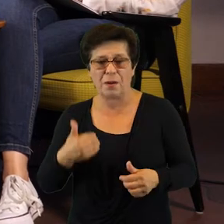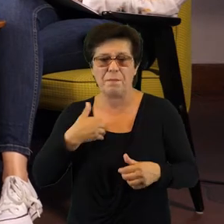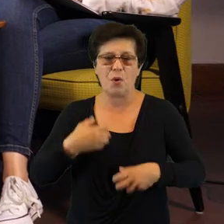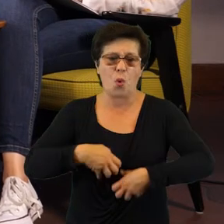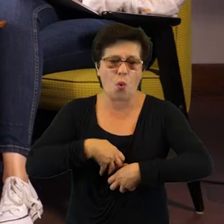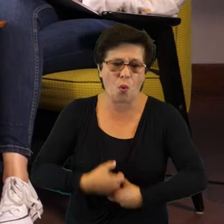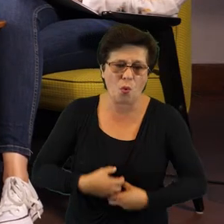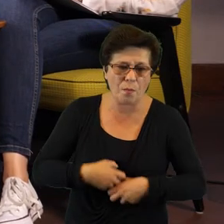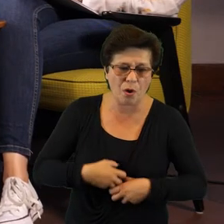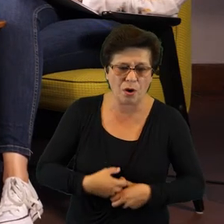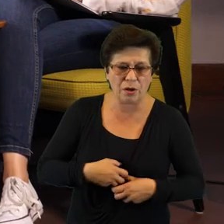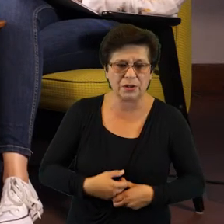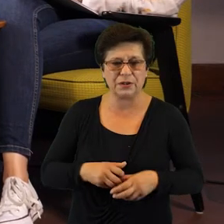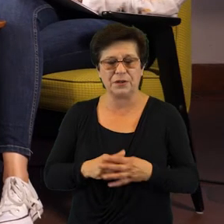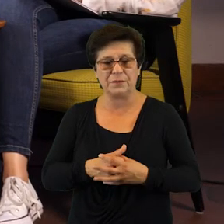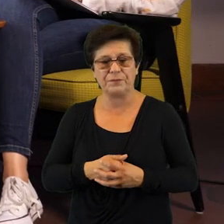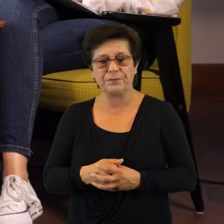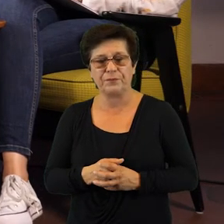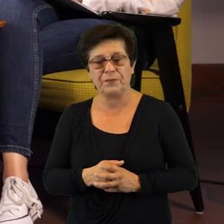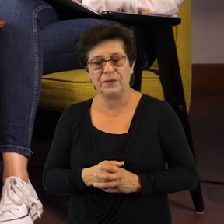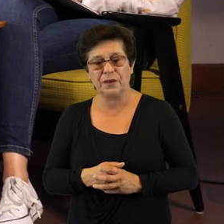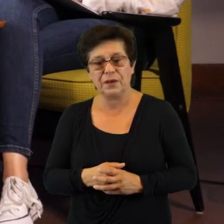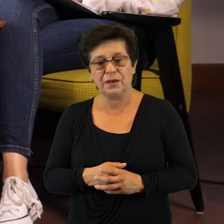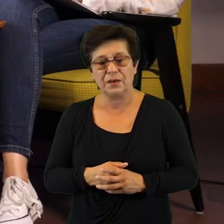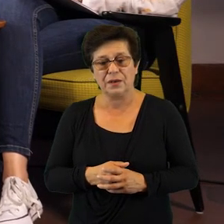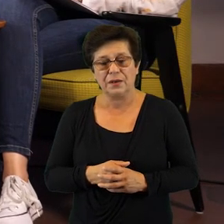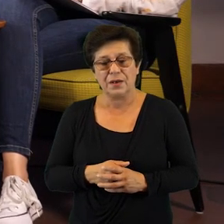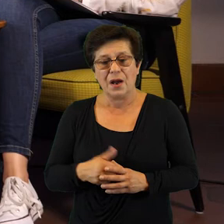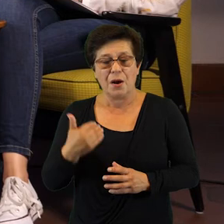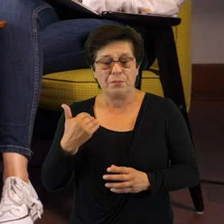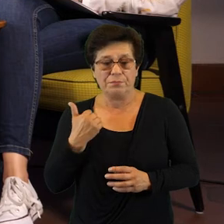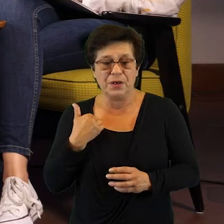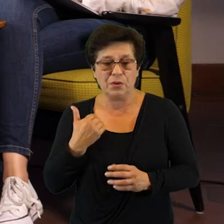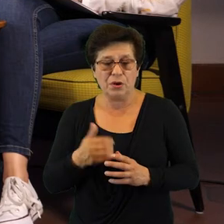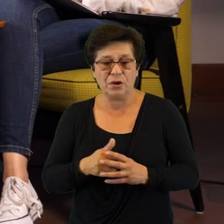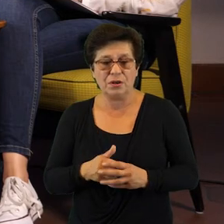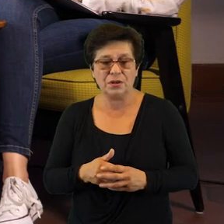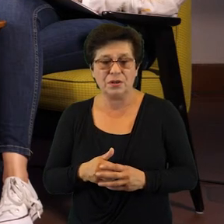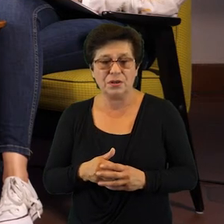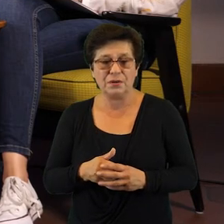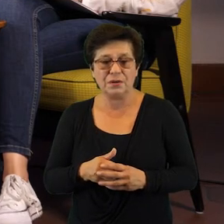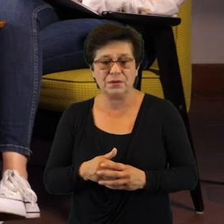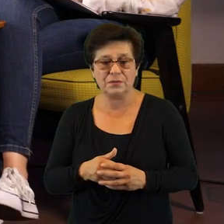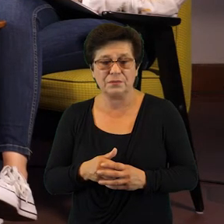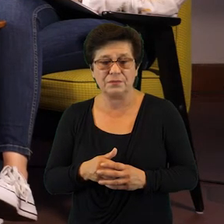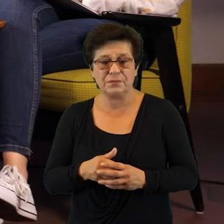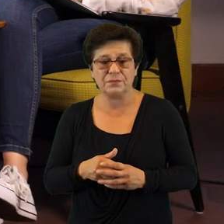bo od Pikadora bardzo wiele rzeczy się zaczęło i później było w życiu artystycznym, literackim Warszawy